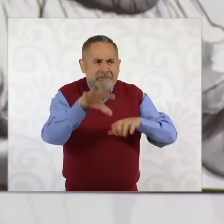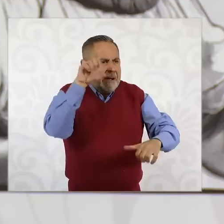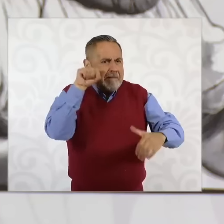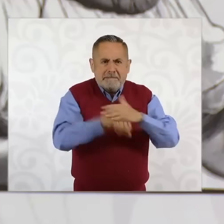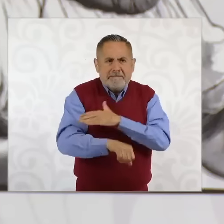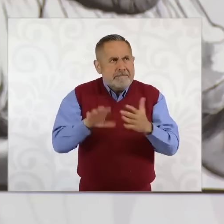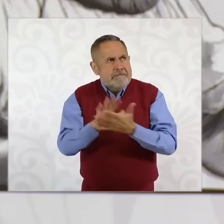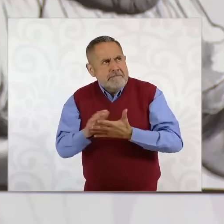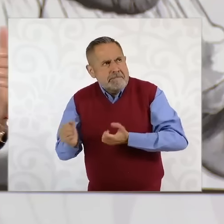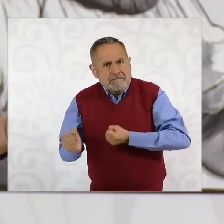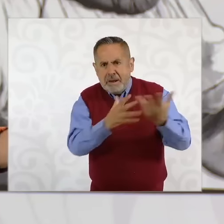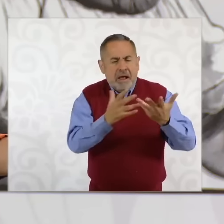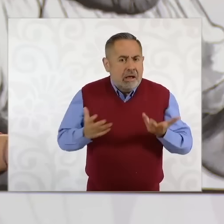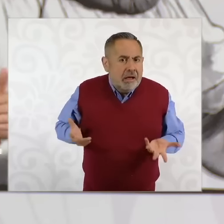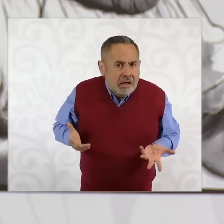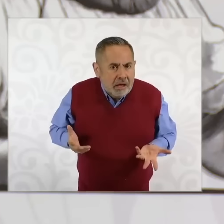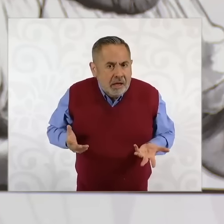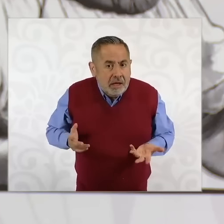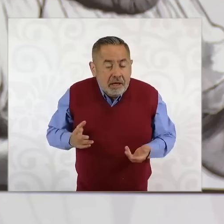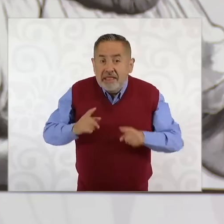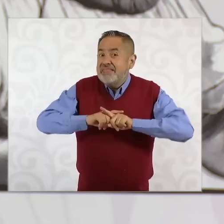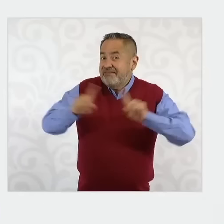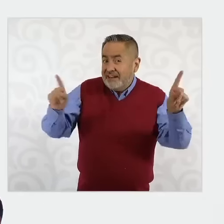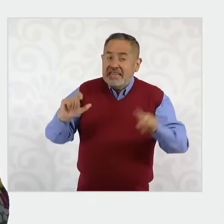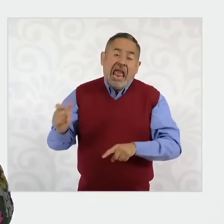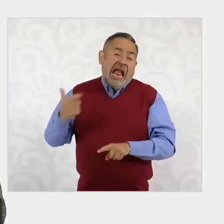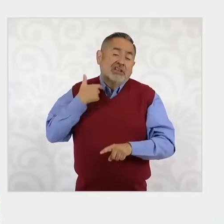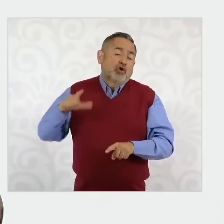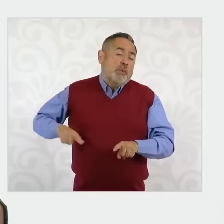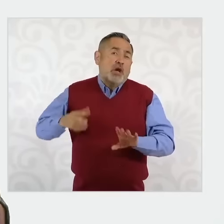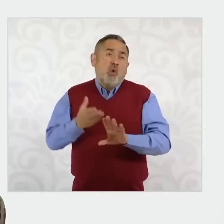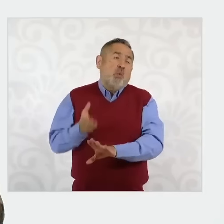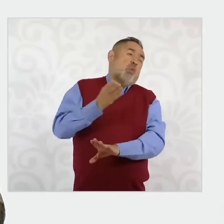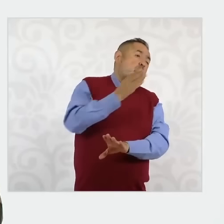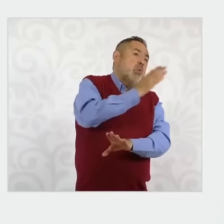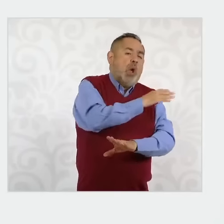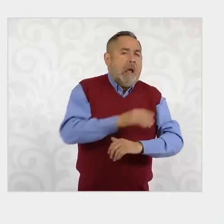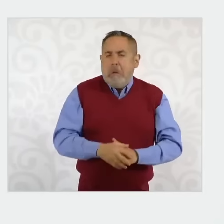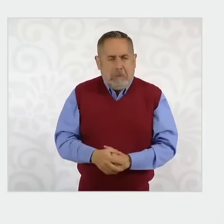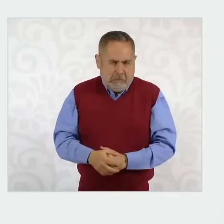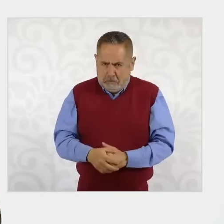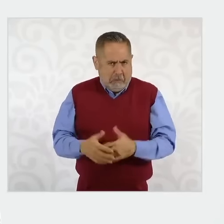¿qué diferencia tiene con los gobiernos? os anteriores, pues que durante el gobierno de Fox